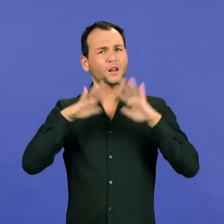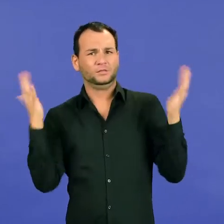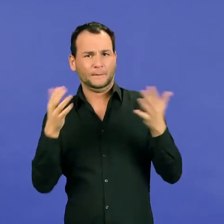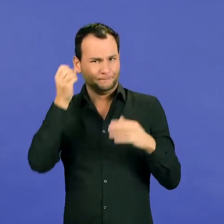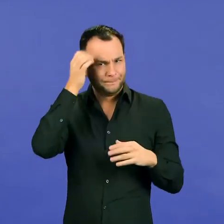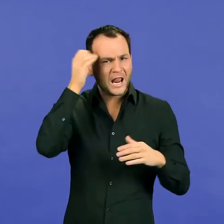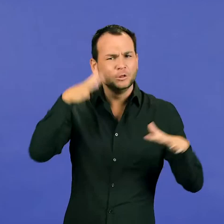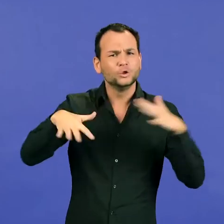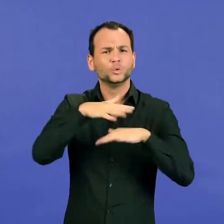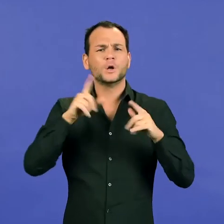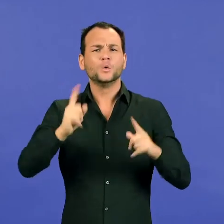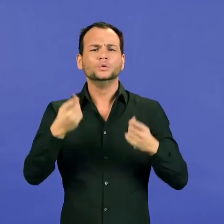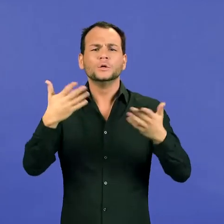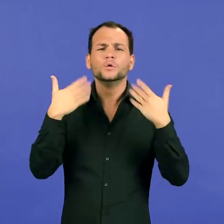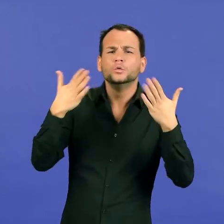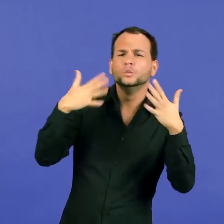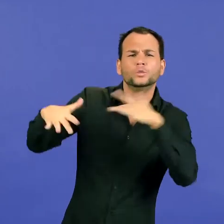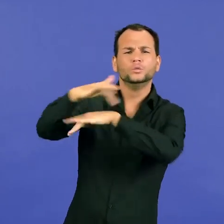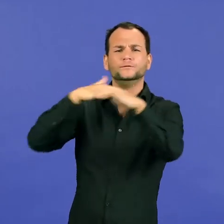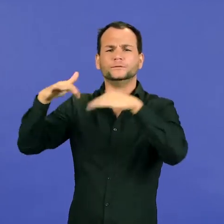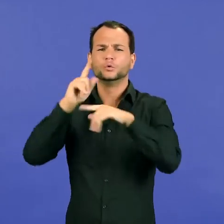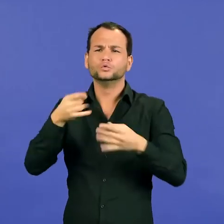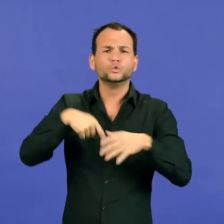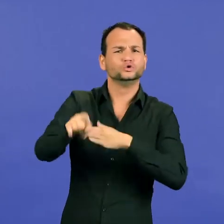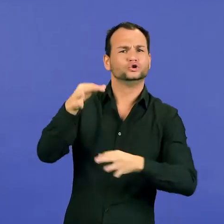Umweltbildung und die spielerische Auseinandersetzung